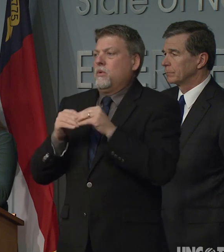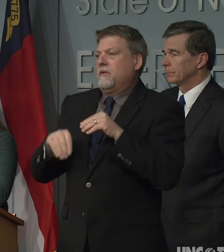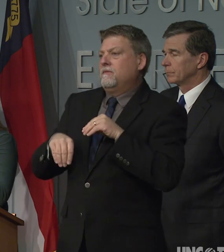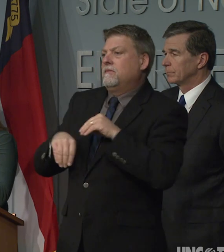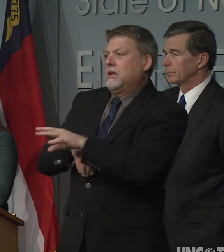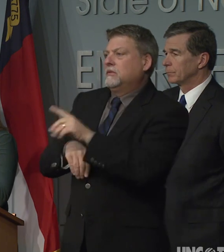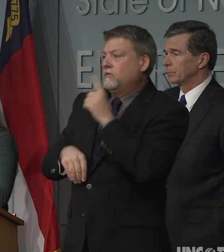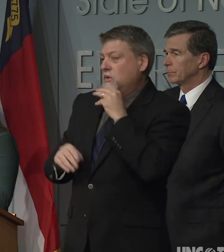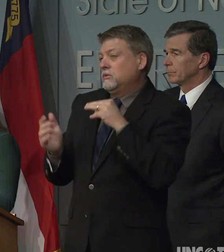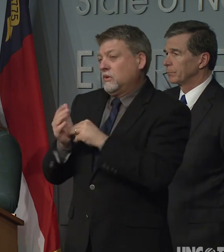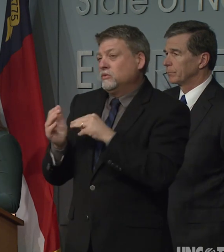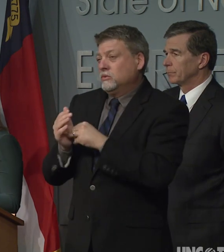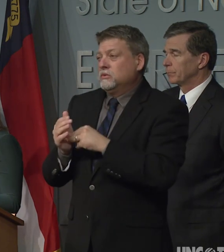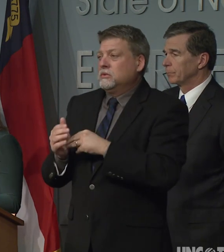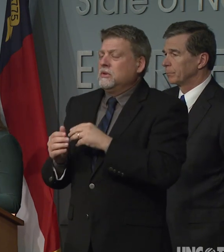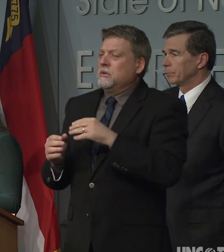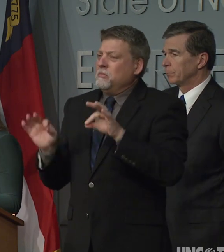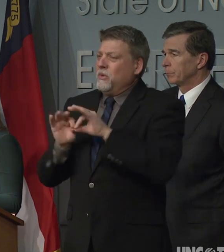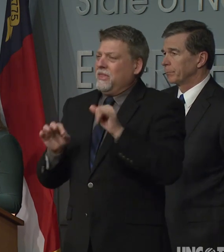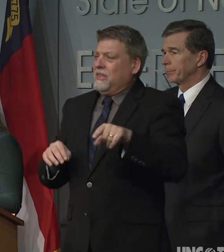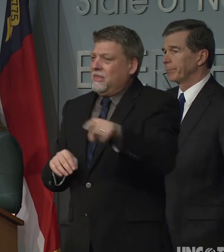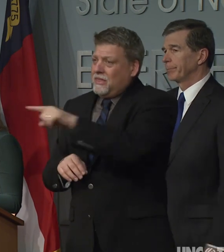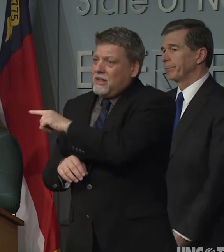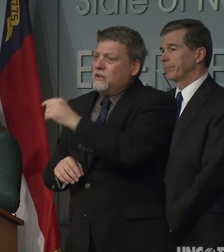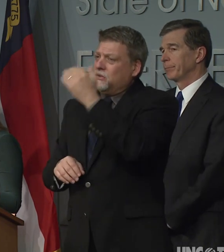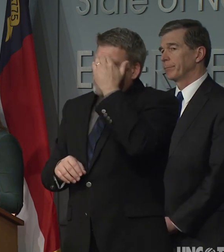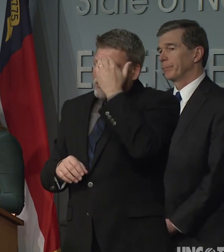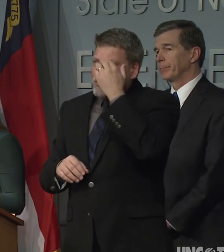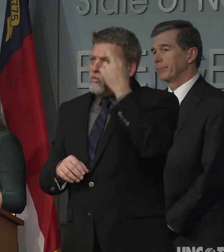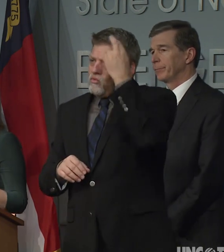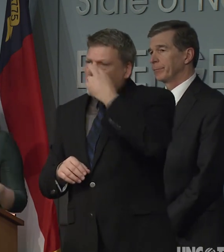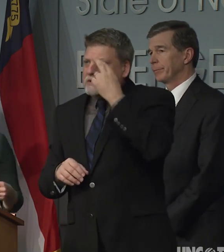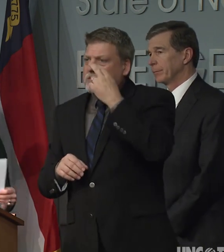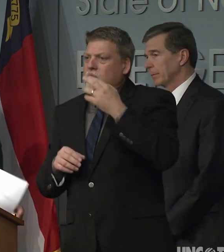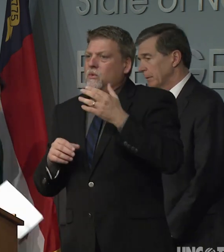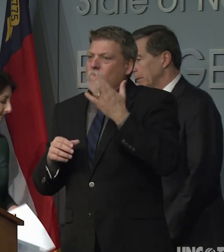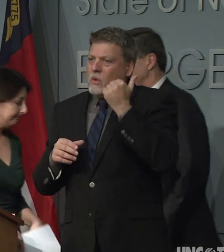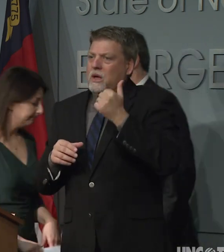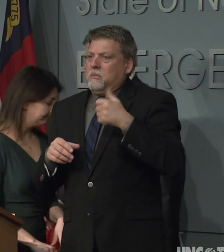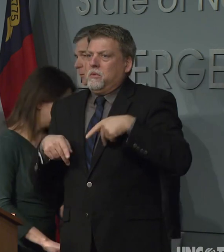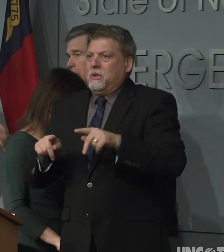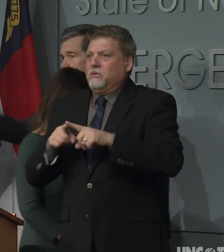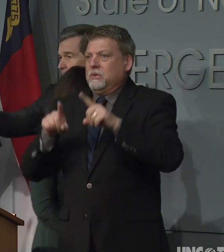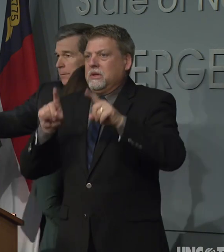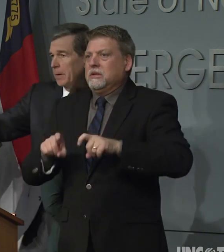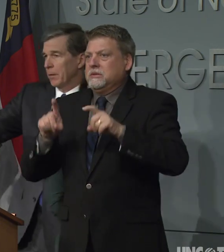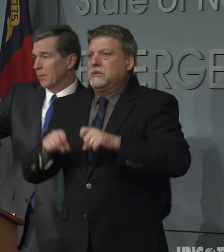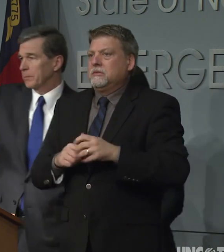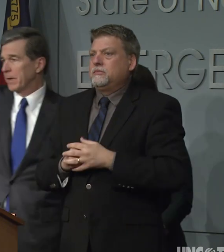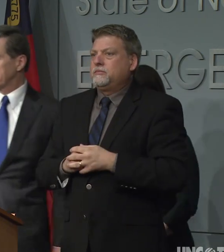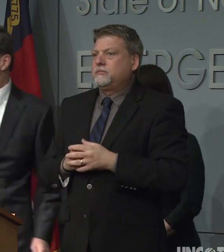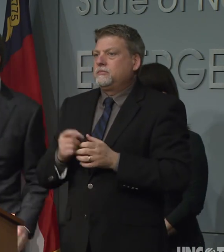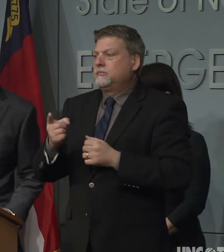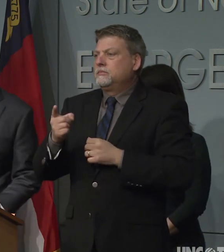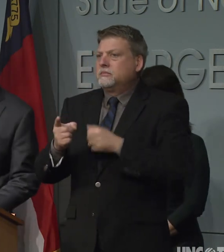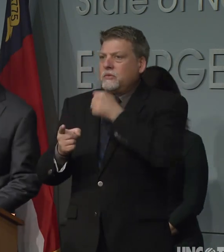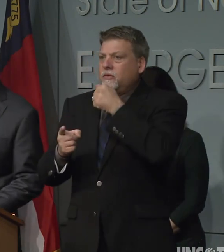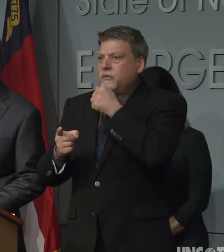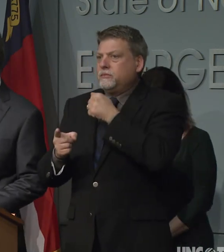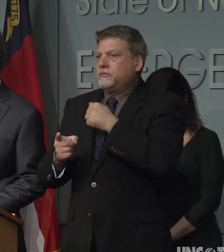que estamos poniendo días adicionales para los doctores y otros ice-hsi edad no sé que sepan cuál es el protocolo.